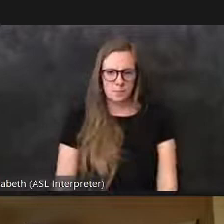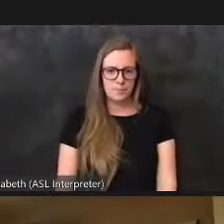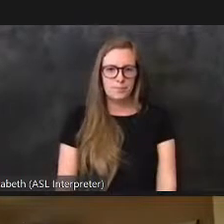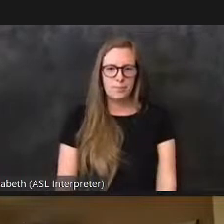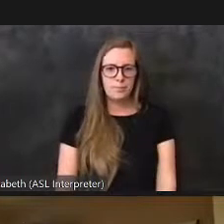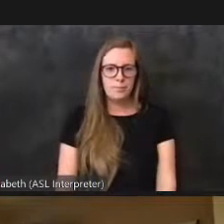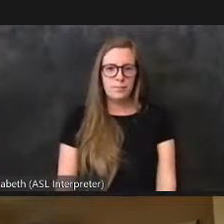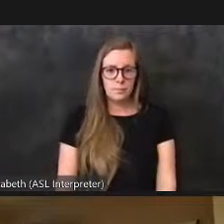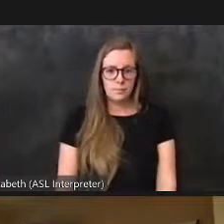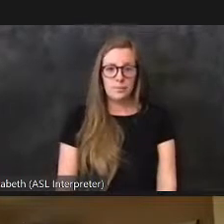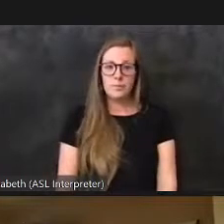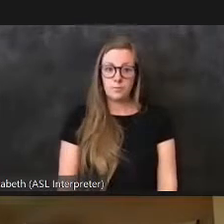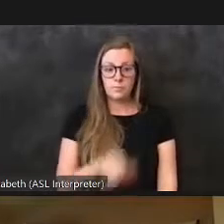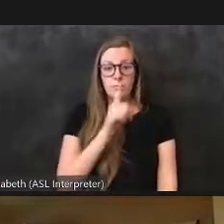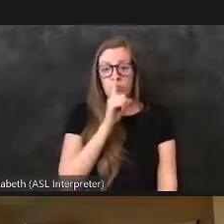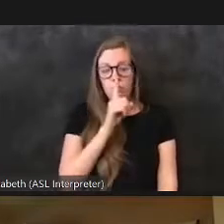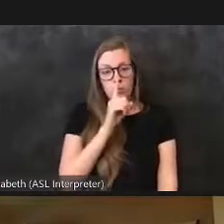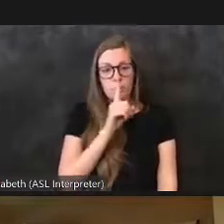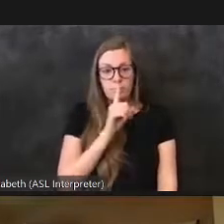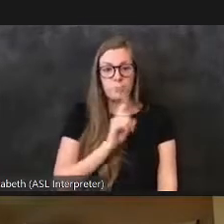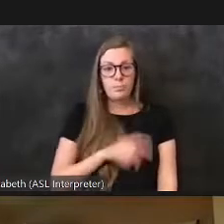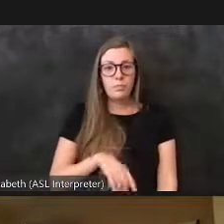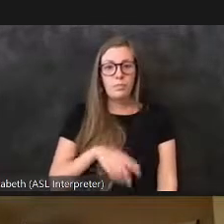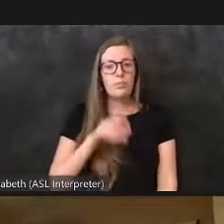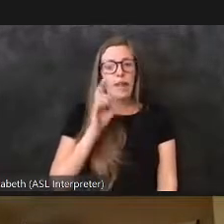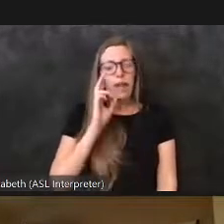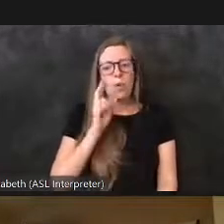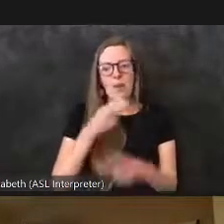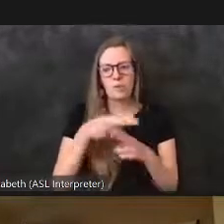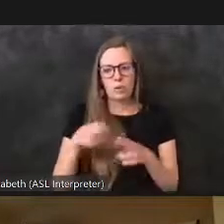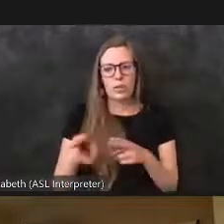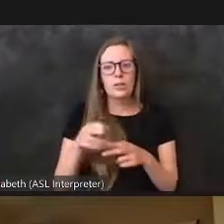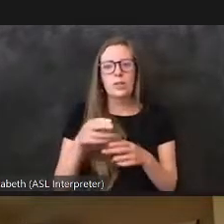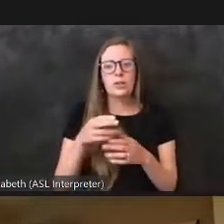Bluefields y Gaio van a tener el juego et sea rápidamente para apoyar cualquier para